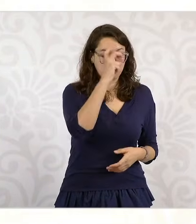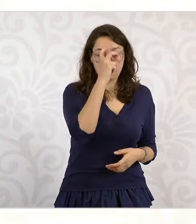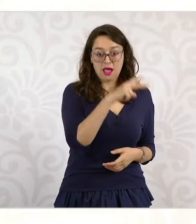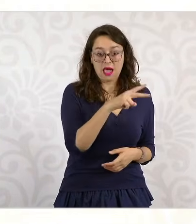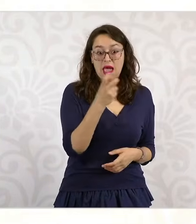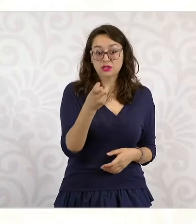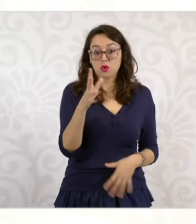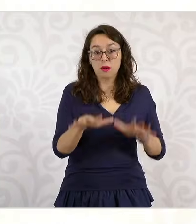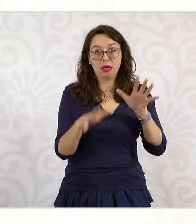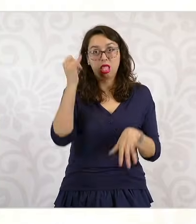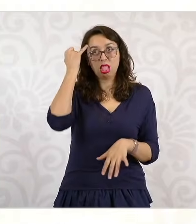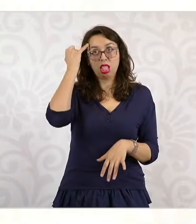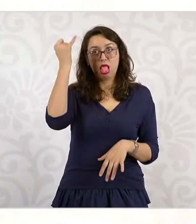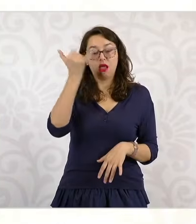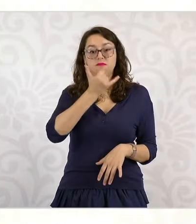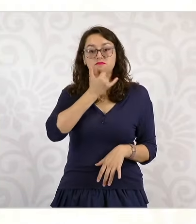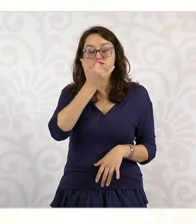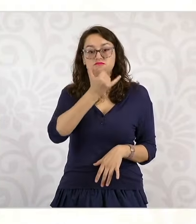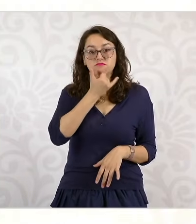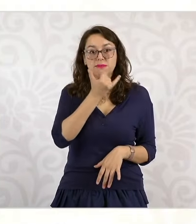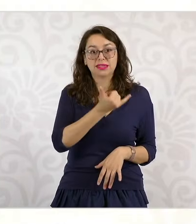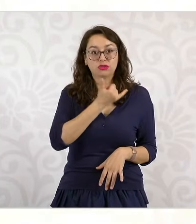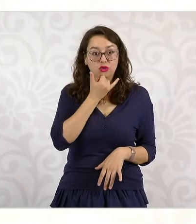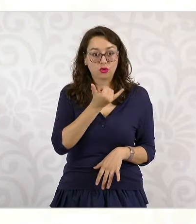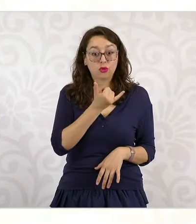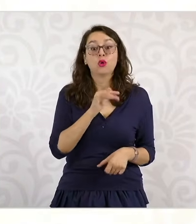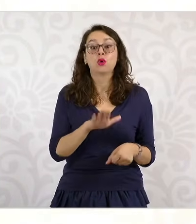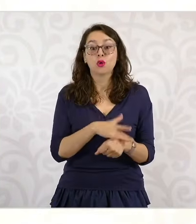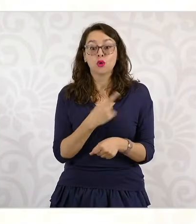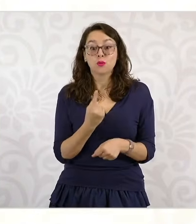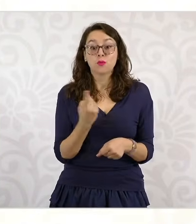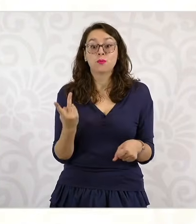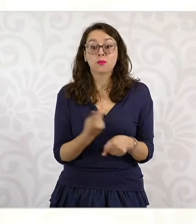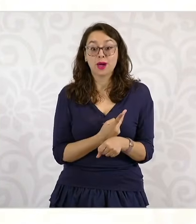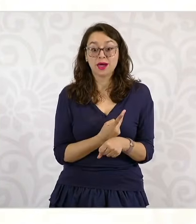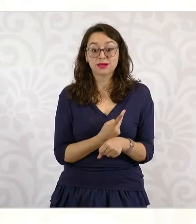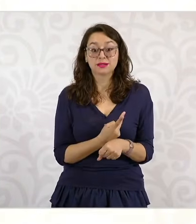tenemos que tener en mente porque habla otra vez de este poderío que traemos al país de Estados